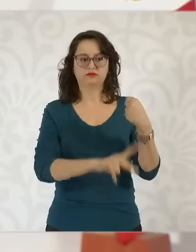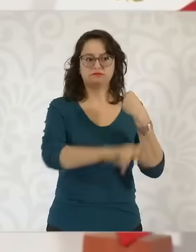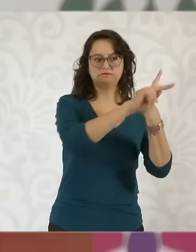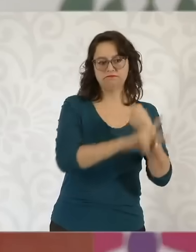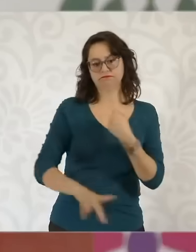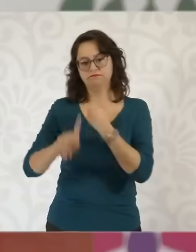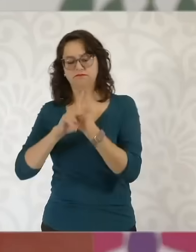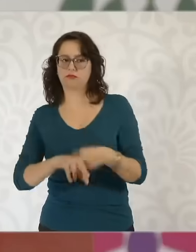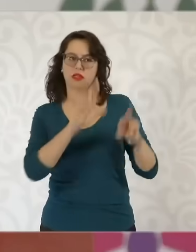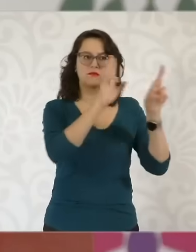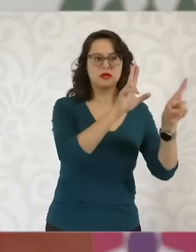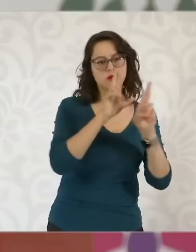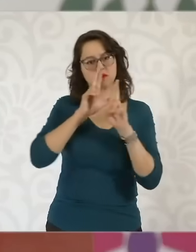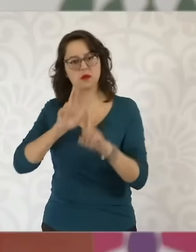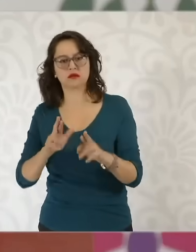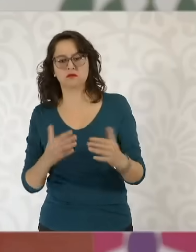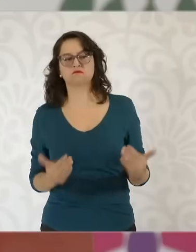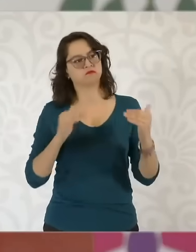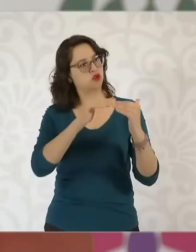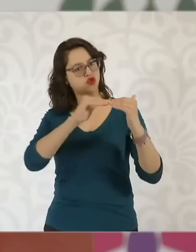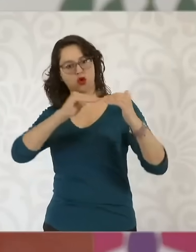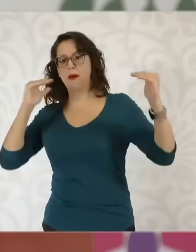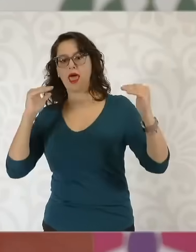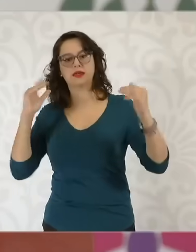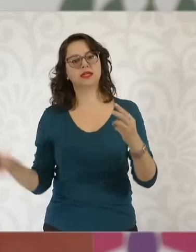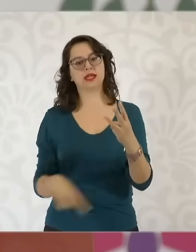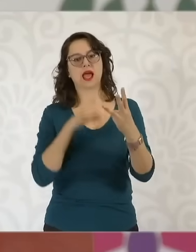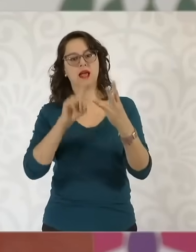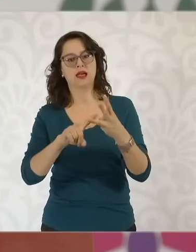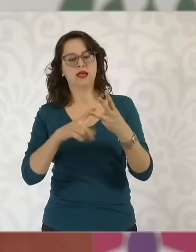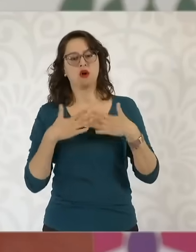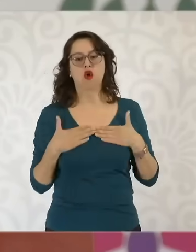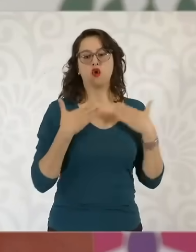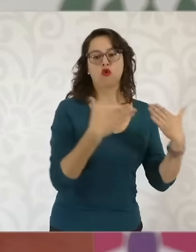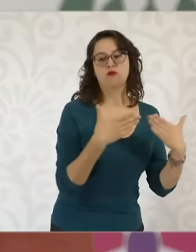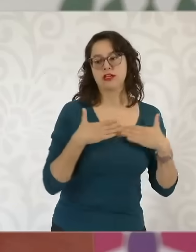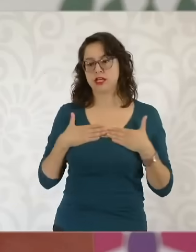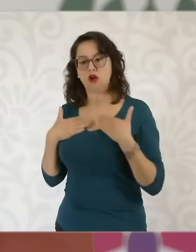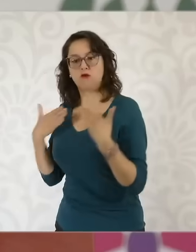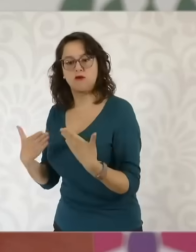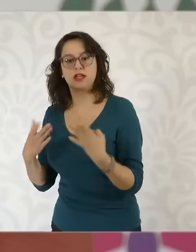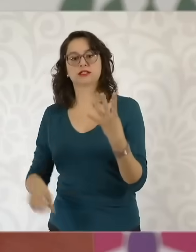territorio, eh la confianza que debe haber entre los dos países y la colaboración y la cooperación